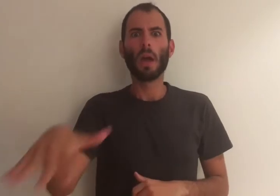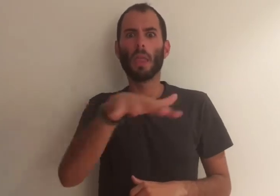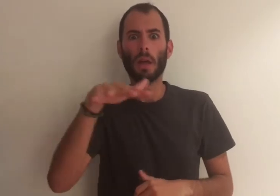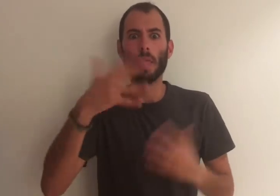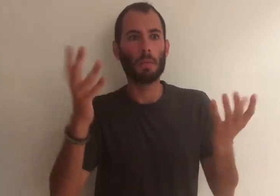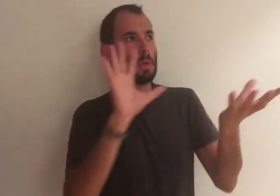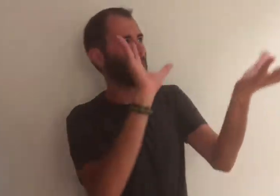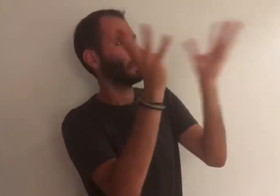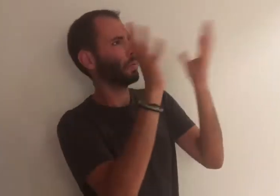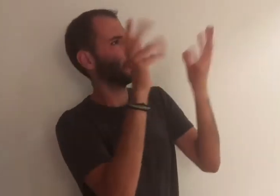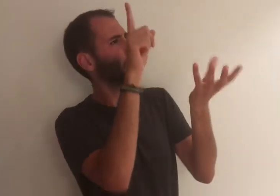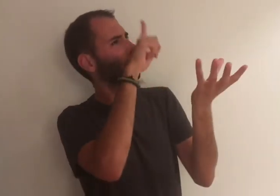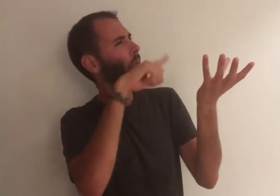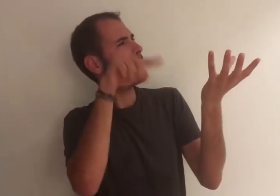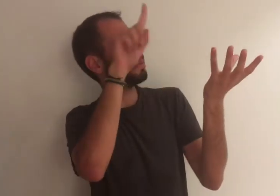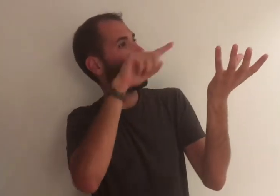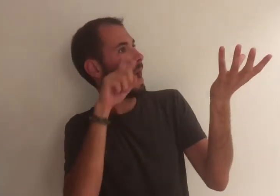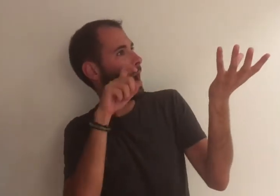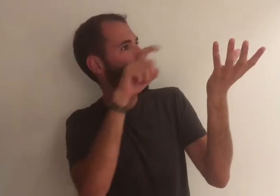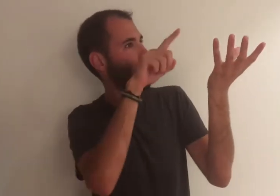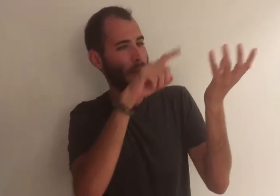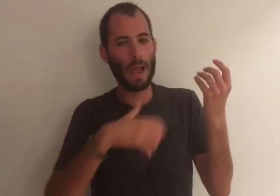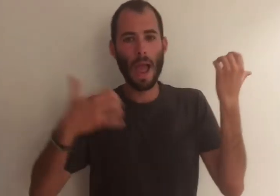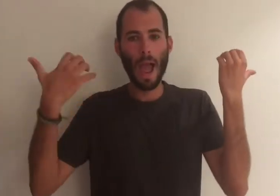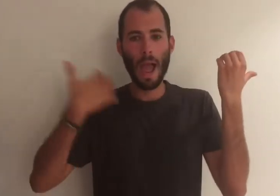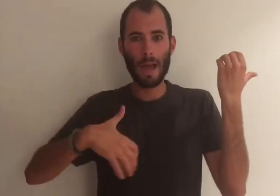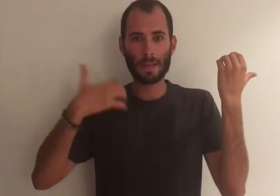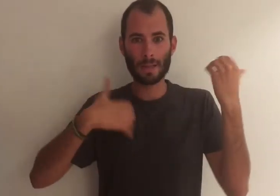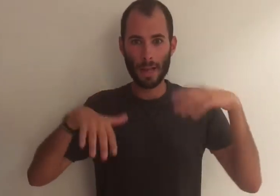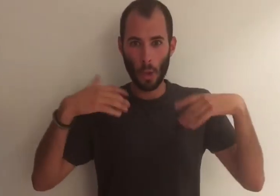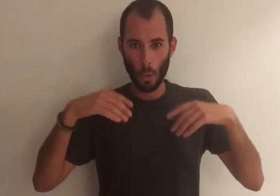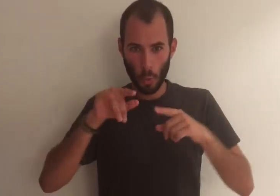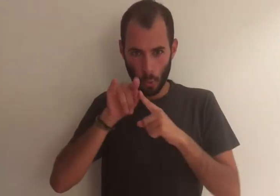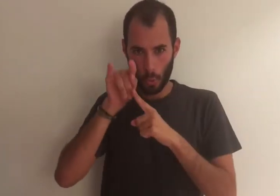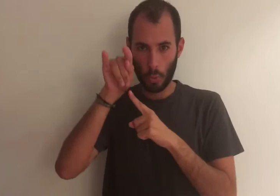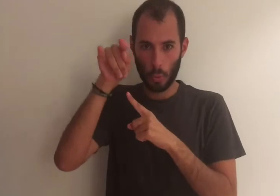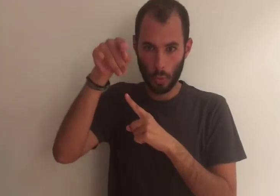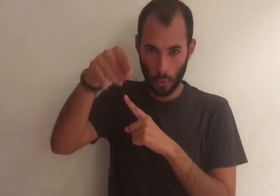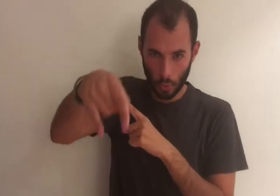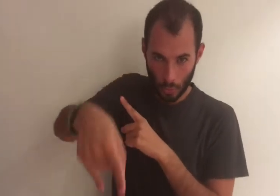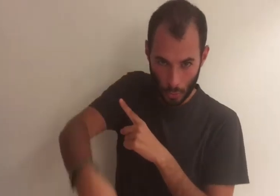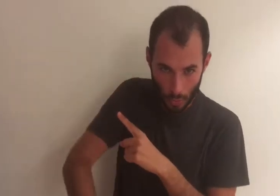¿En qué lugar del planeta tierra se celebrará? ¡En Argentina! ¡Serán muchas horas de avión!